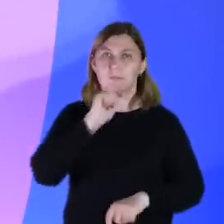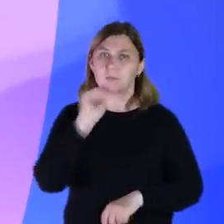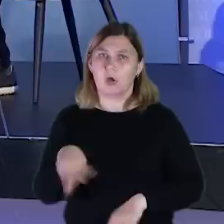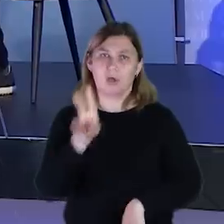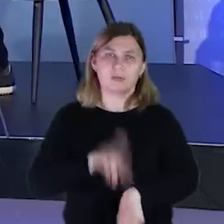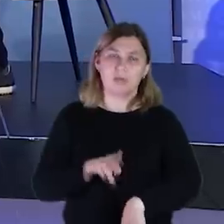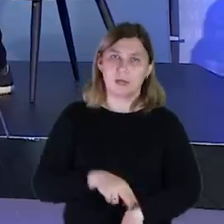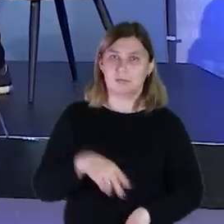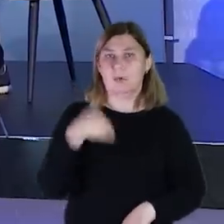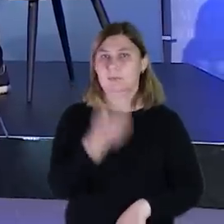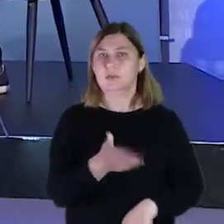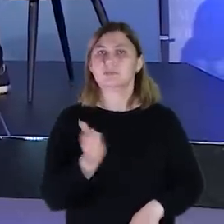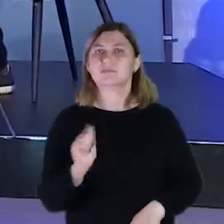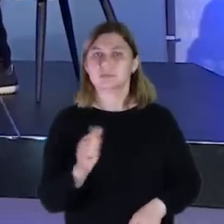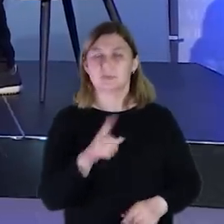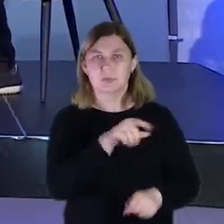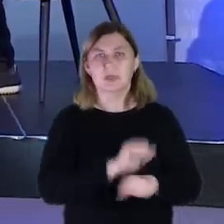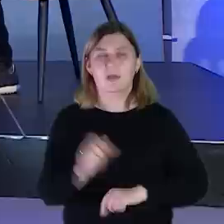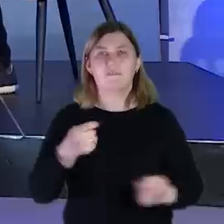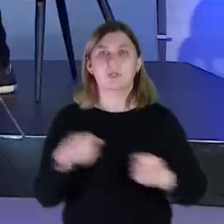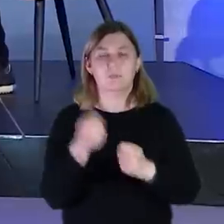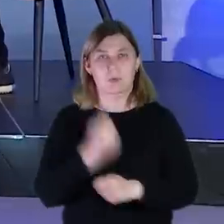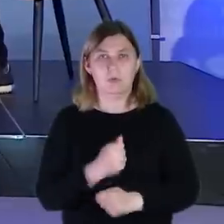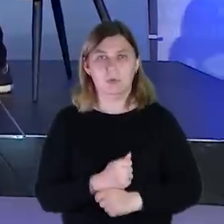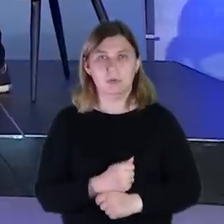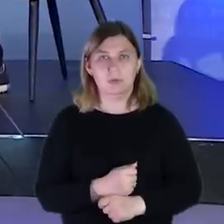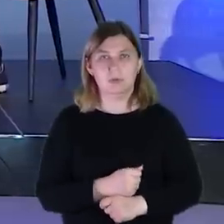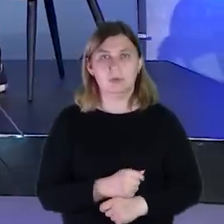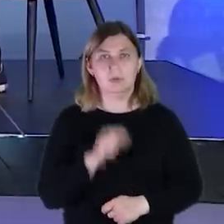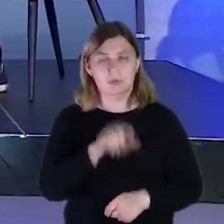żeby wyróżnić ich fakt współpracy. I te sieci